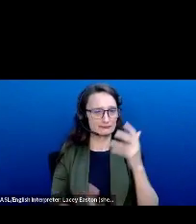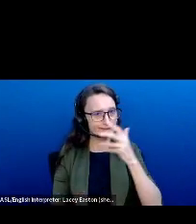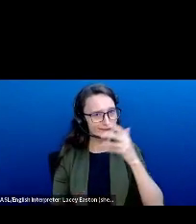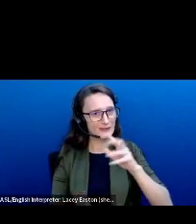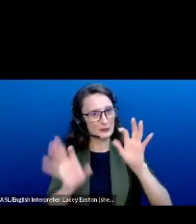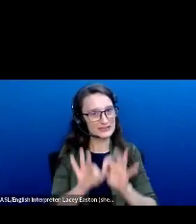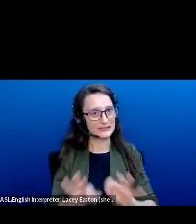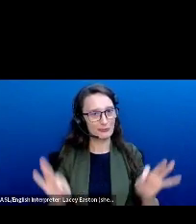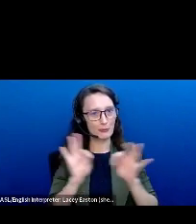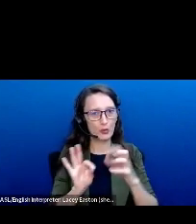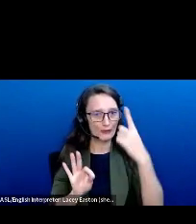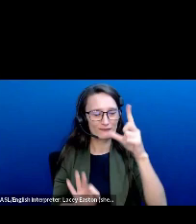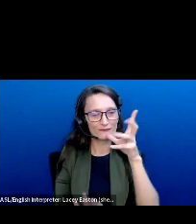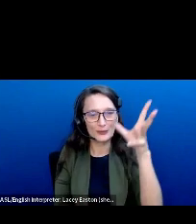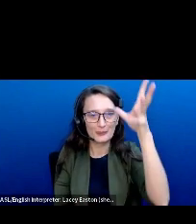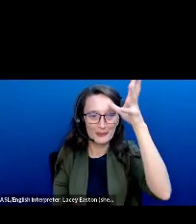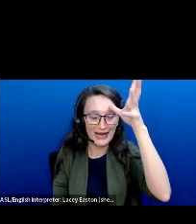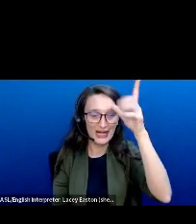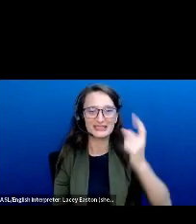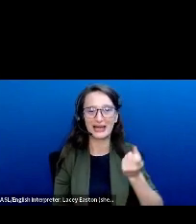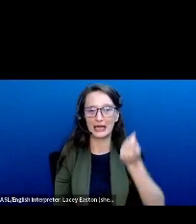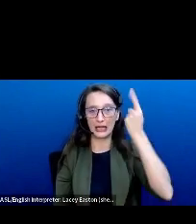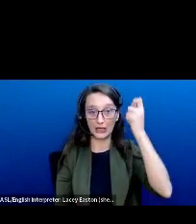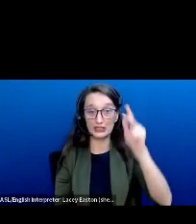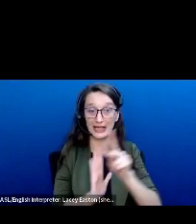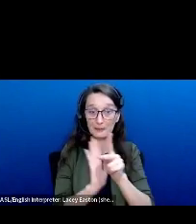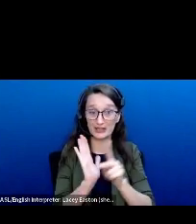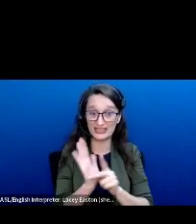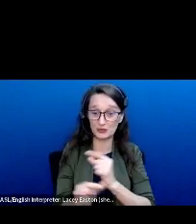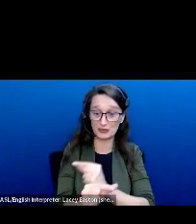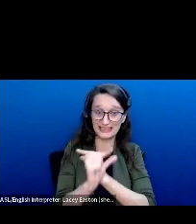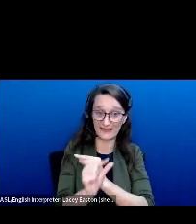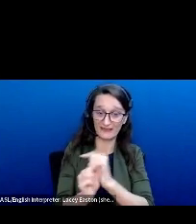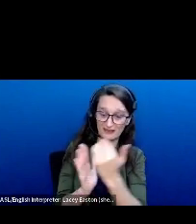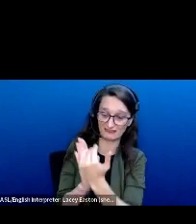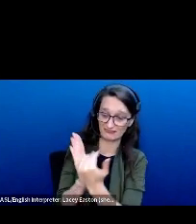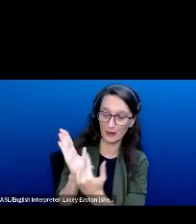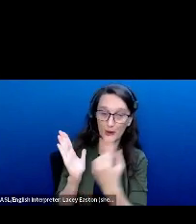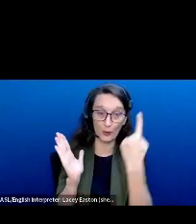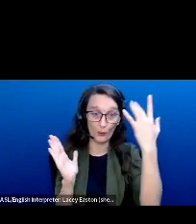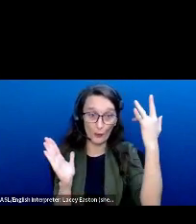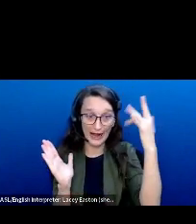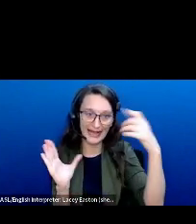los padres comprendan las garantías procesales para que puedan defender las necesidades de sus hijos y